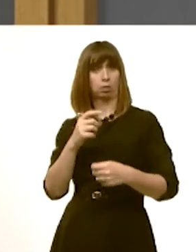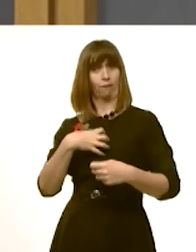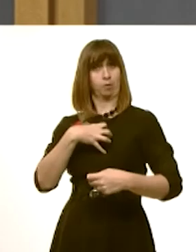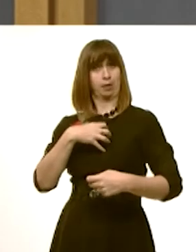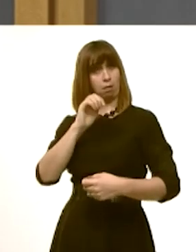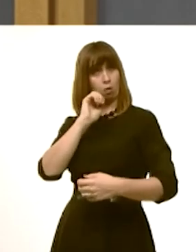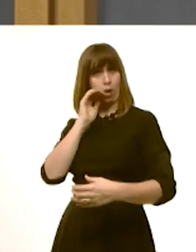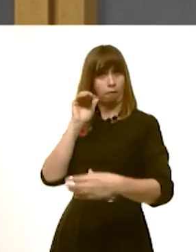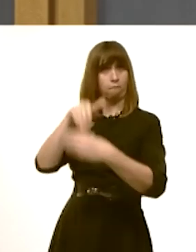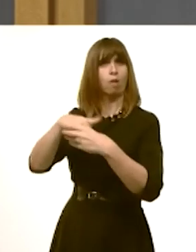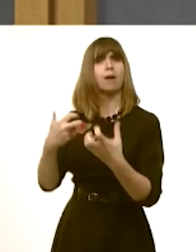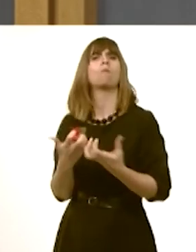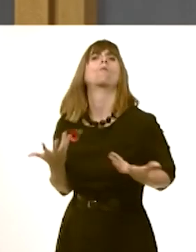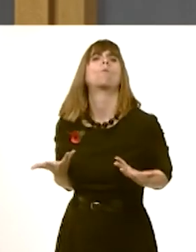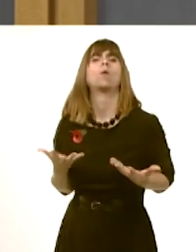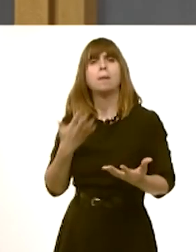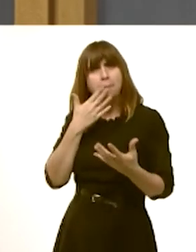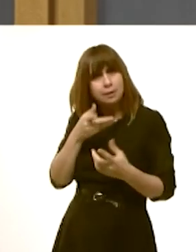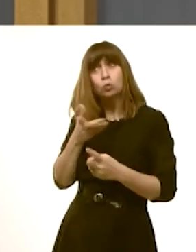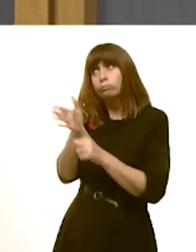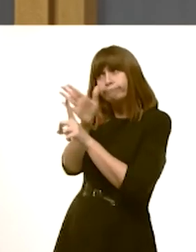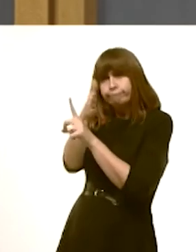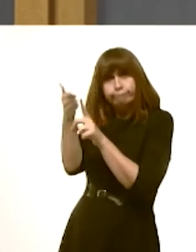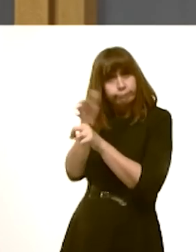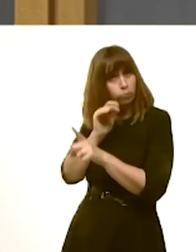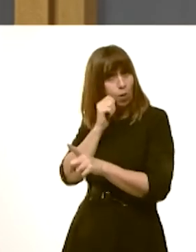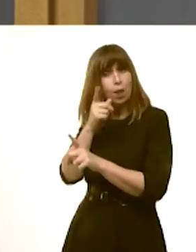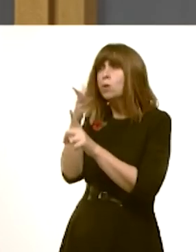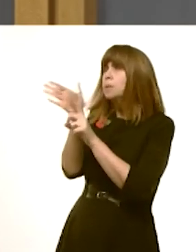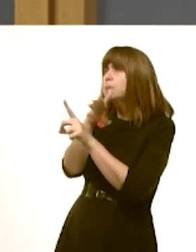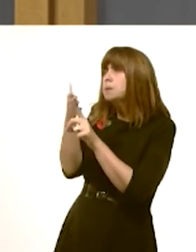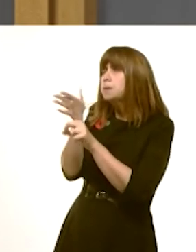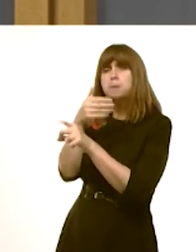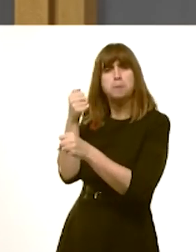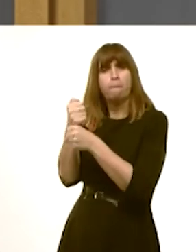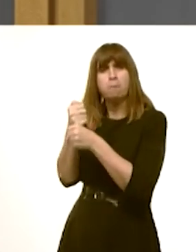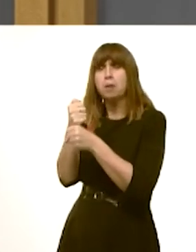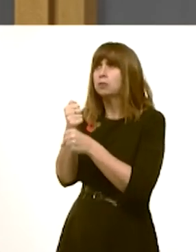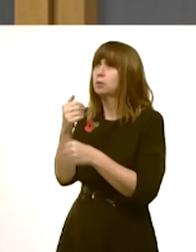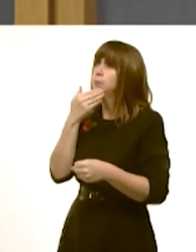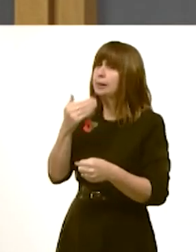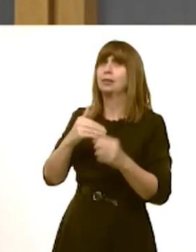fwy, felly, o bosib, na phobol Ynys MÙn, sydd ym mhen drawír lein, ac wrth gwrs maeín gyswllt pwysig gydag Iwerddon.